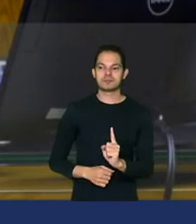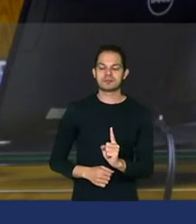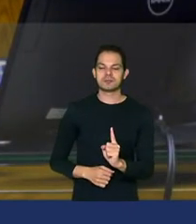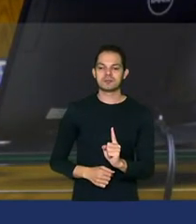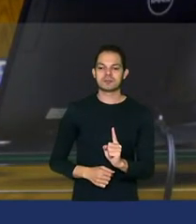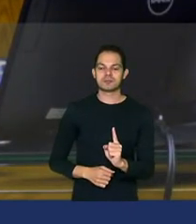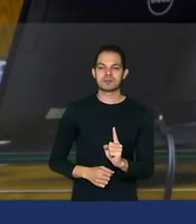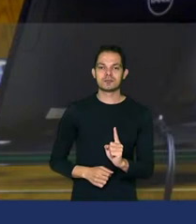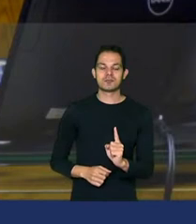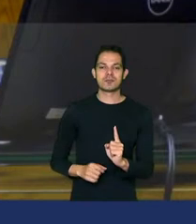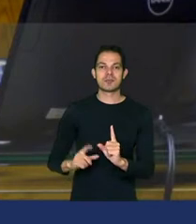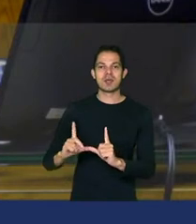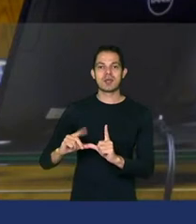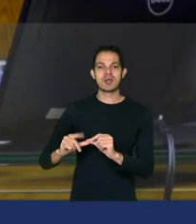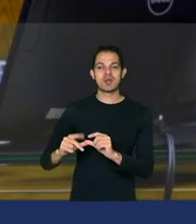RICARDO, PARABÉNS PELA FALA.